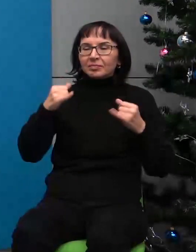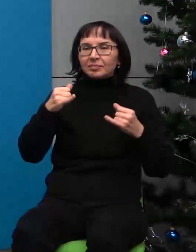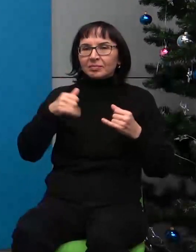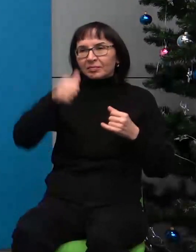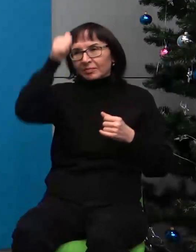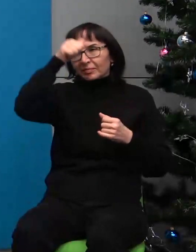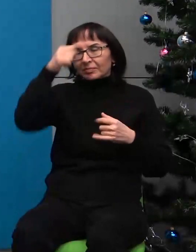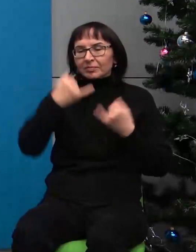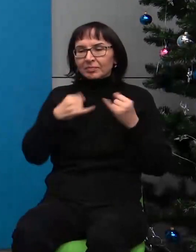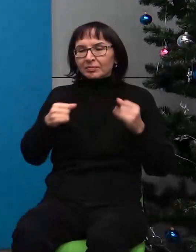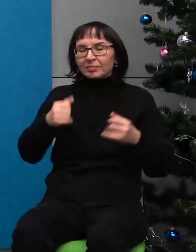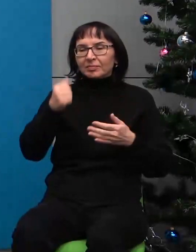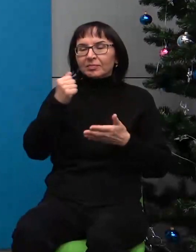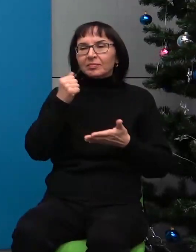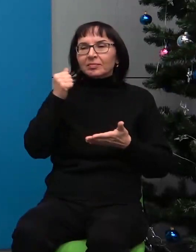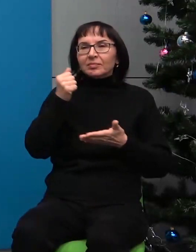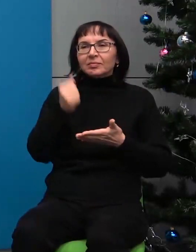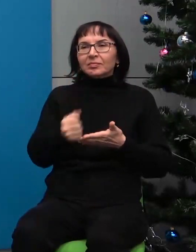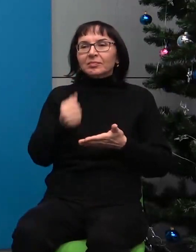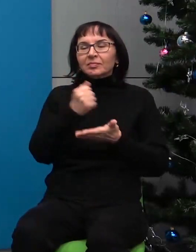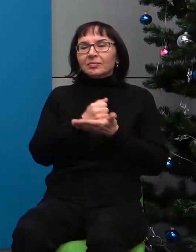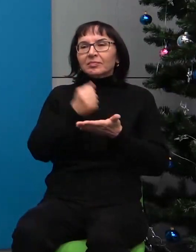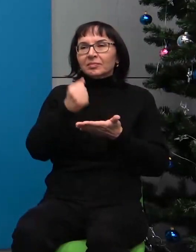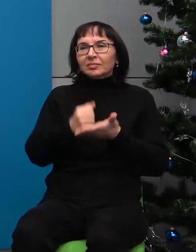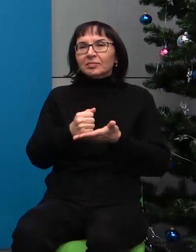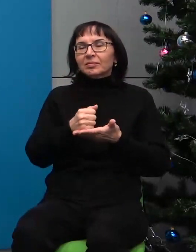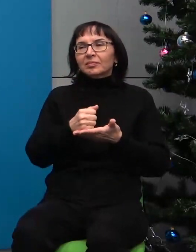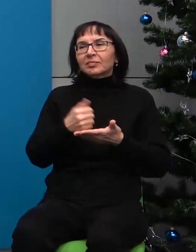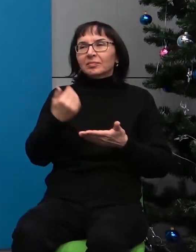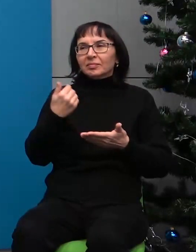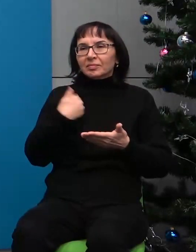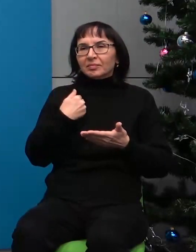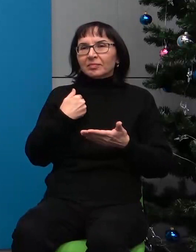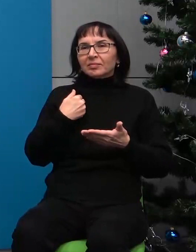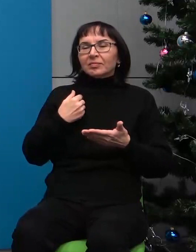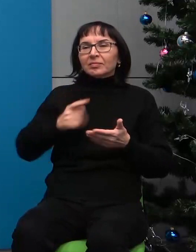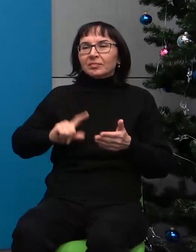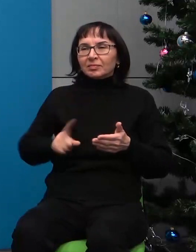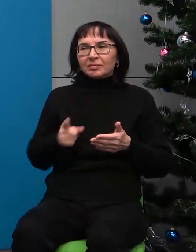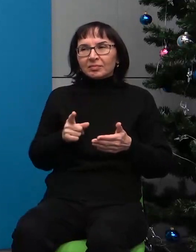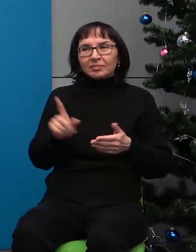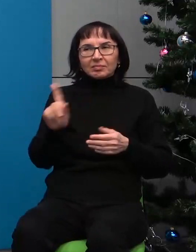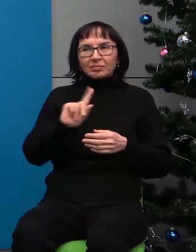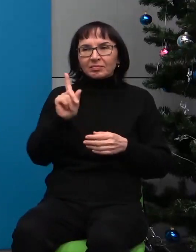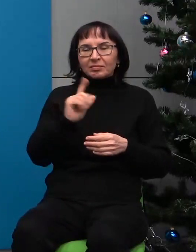że w ogóle nie był Polakiem, tylko Francuzem. To była taka anegdota o Tyrmandzie, tak jak o rowerach,